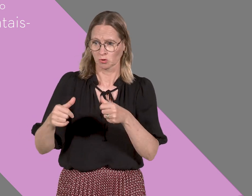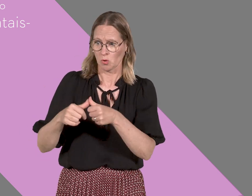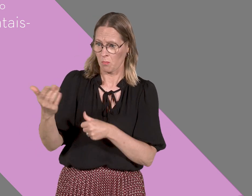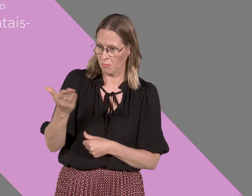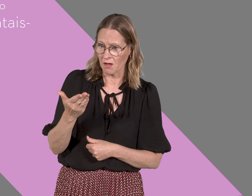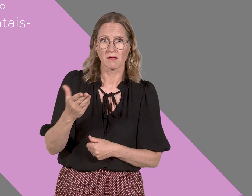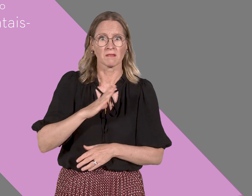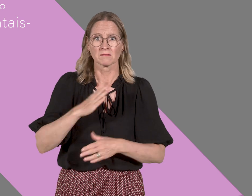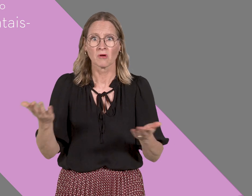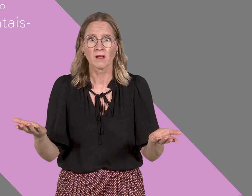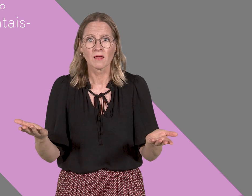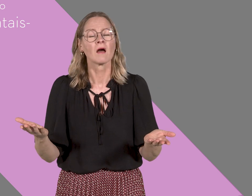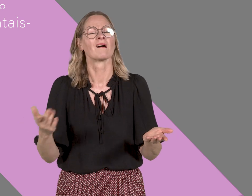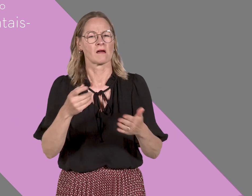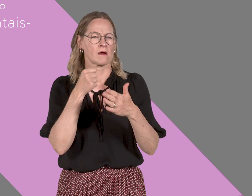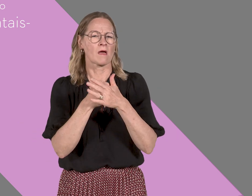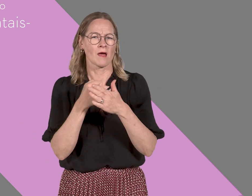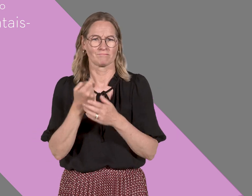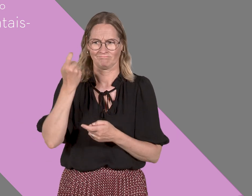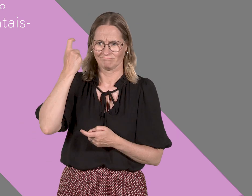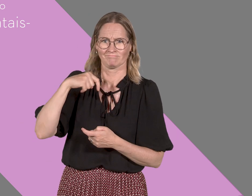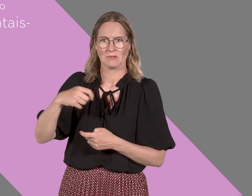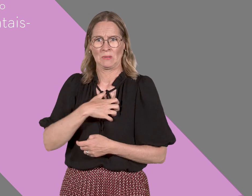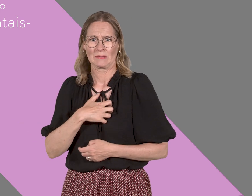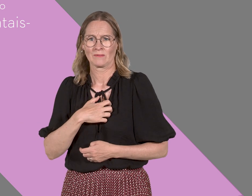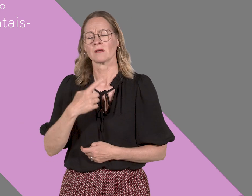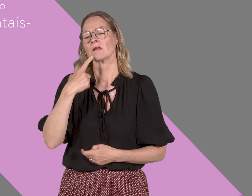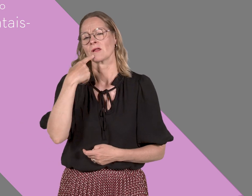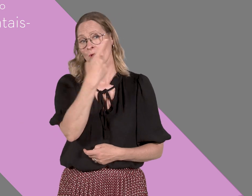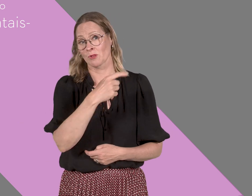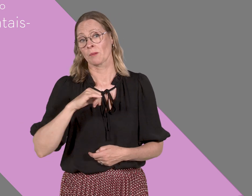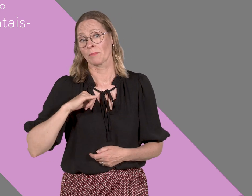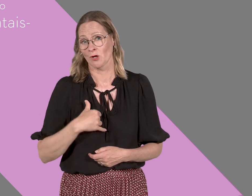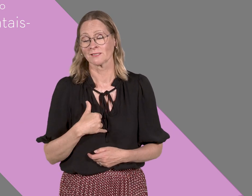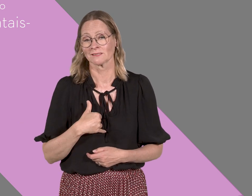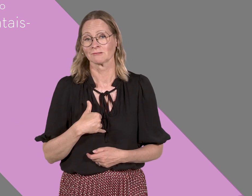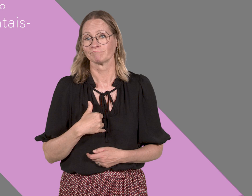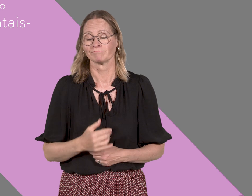Jos lupaa ei ole, kannattaa huijausyrityksestä ilmoittaa poliisille.